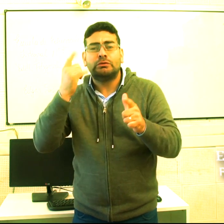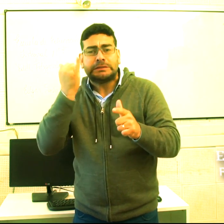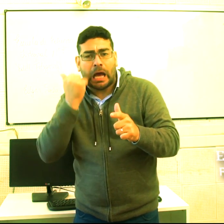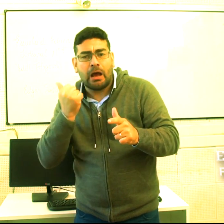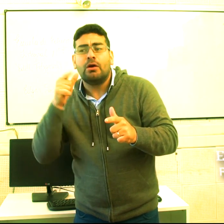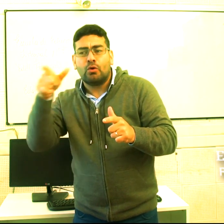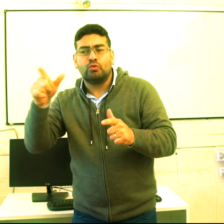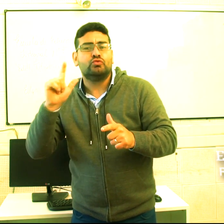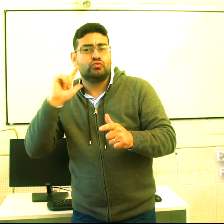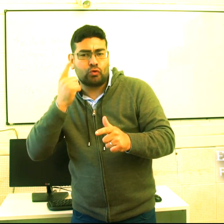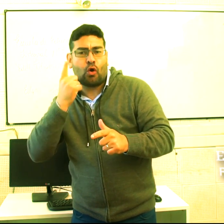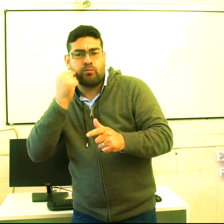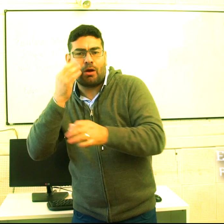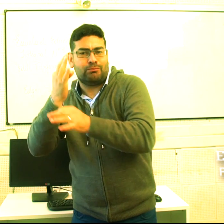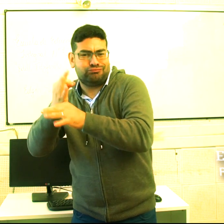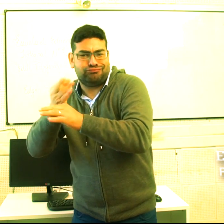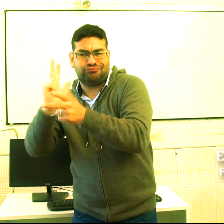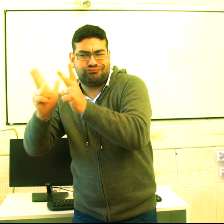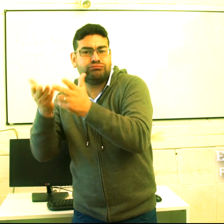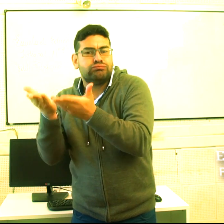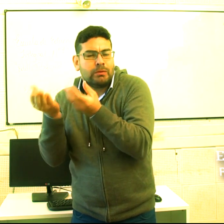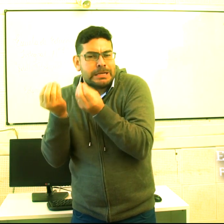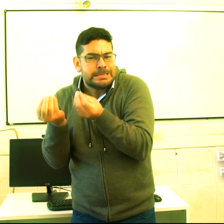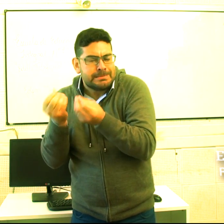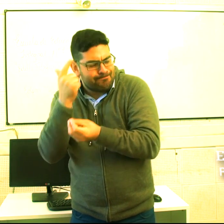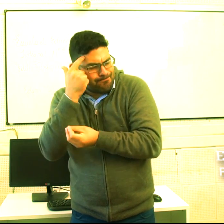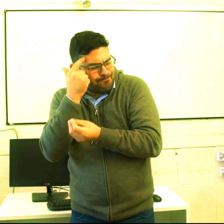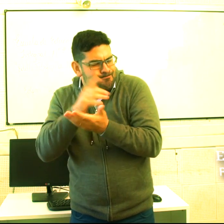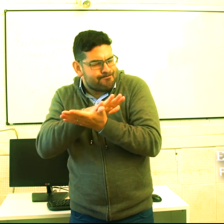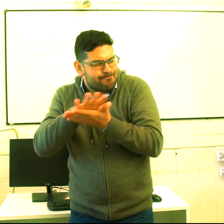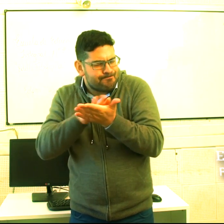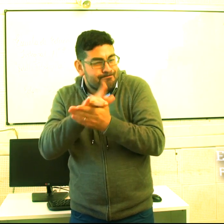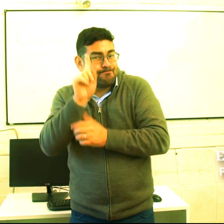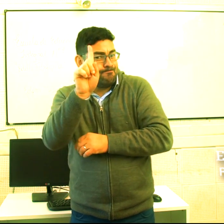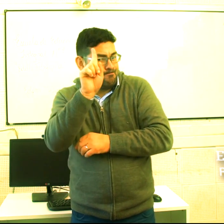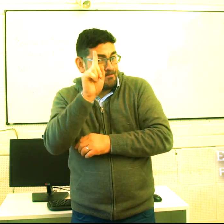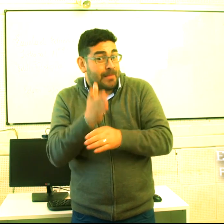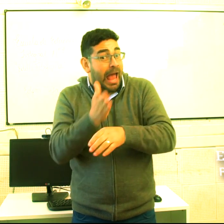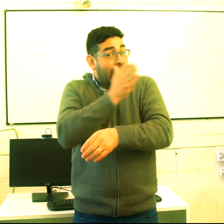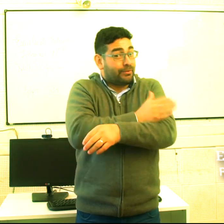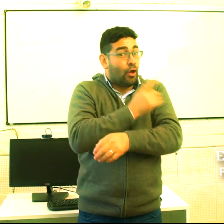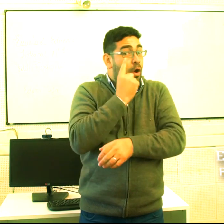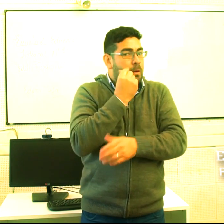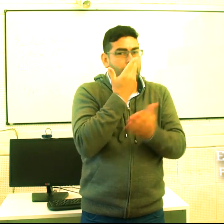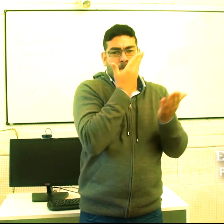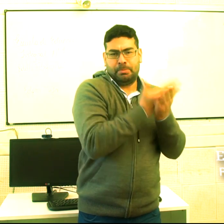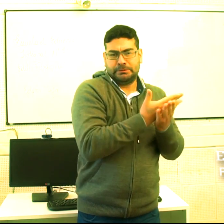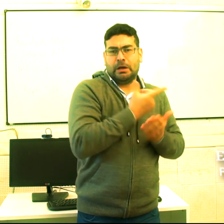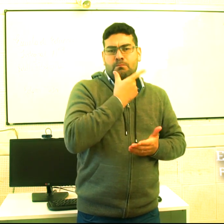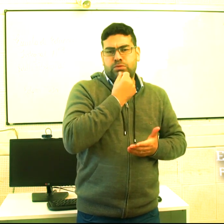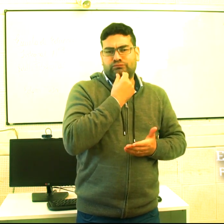Los hombres ya tenían escuela. Había que pensar una solución. Un señor ya había presentado un proyecto